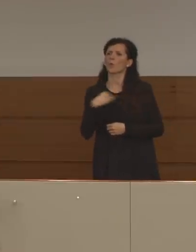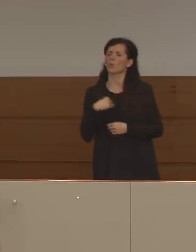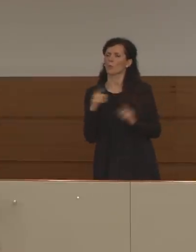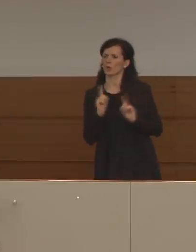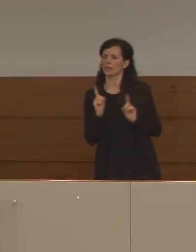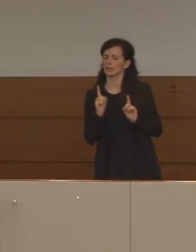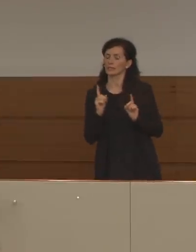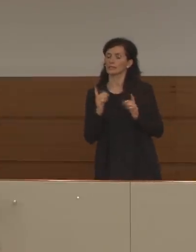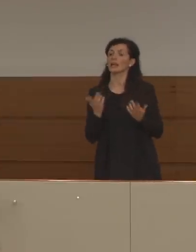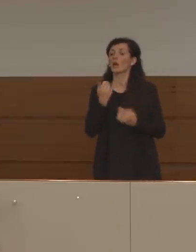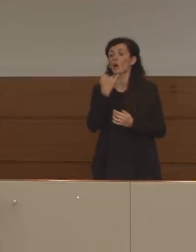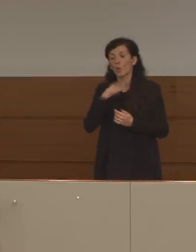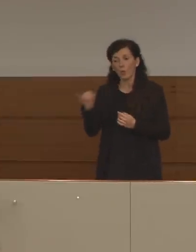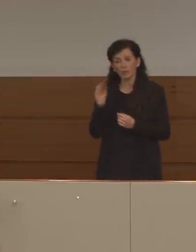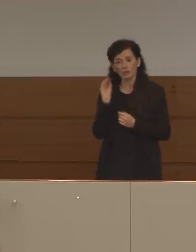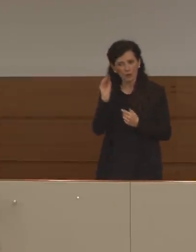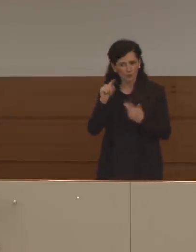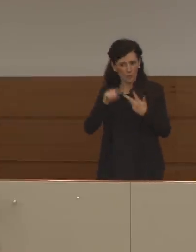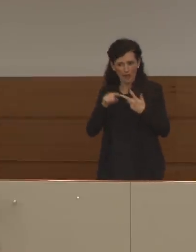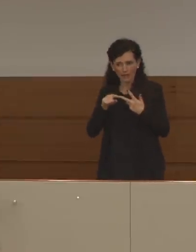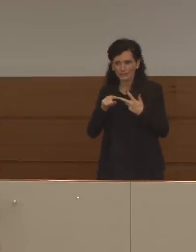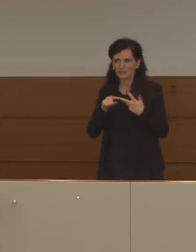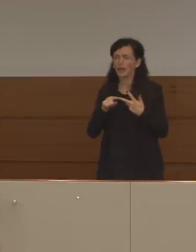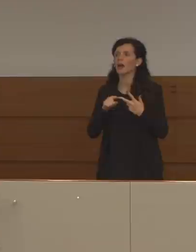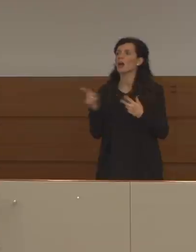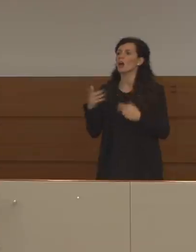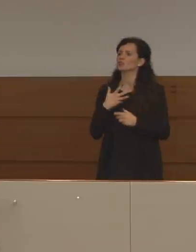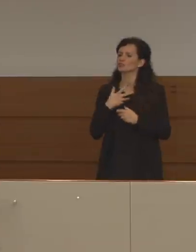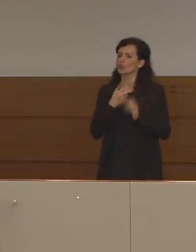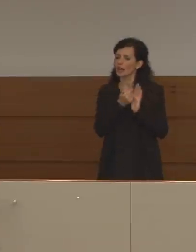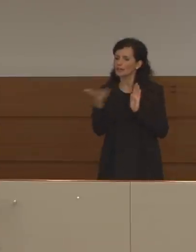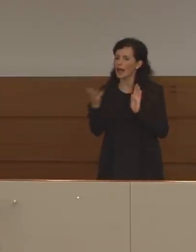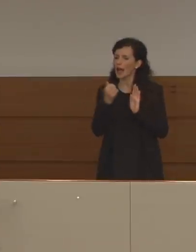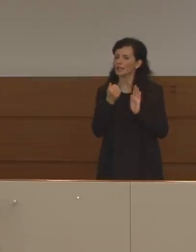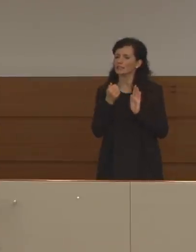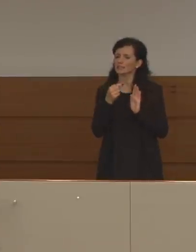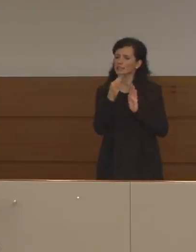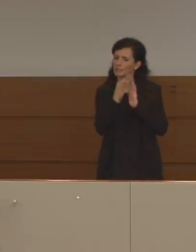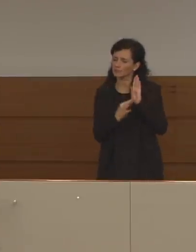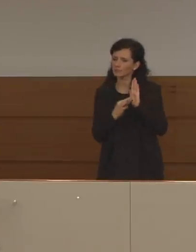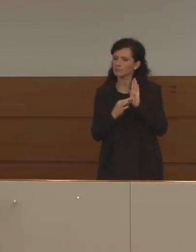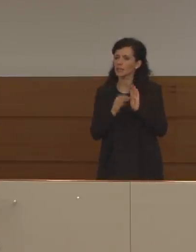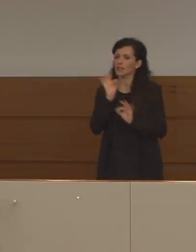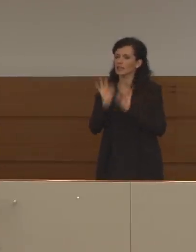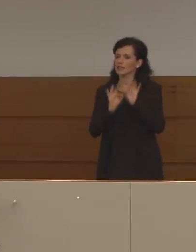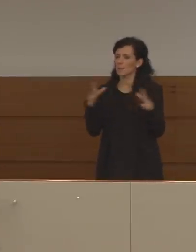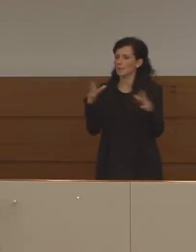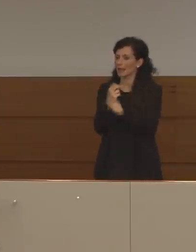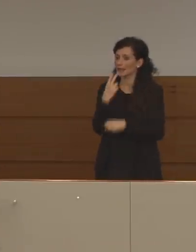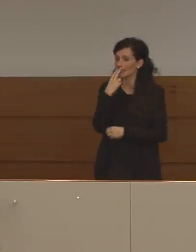decessi, se avete dei dati sulle terapie intensive, quanti posti ci sono ancora in Lombardia,